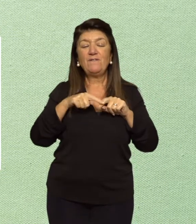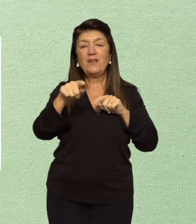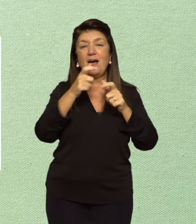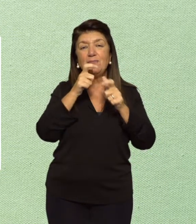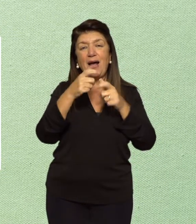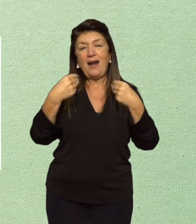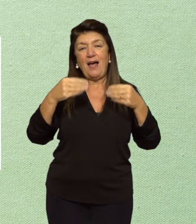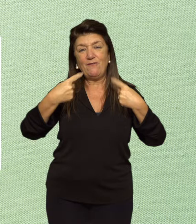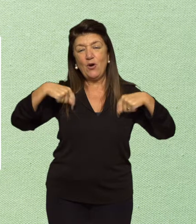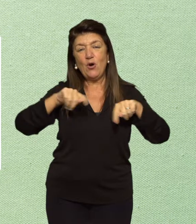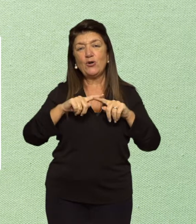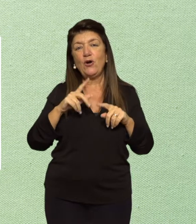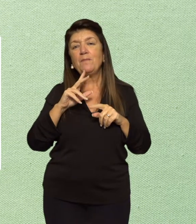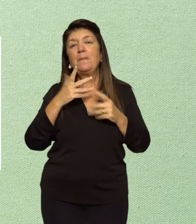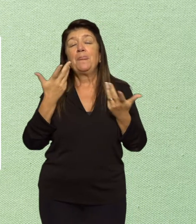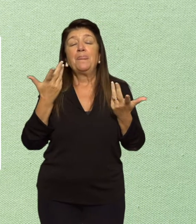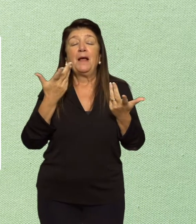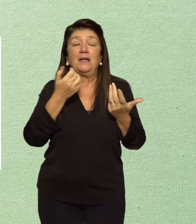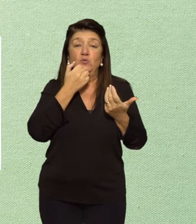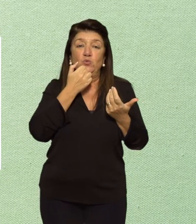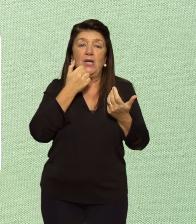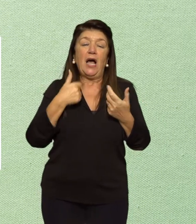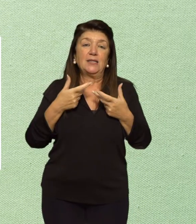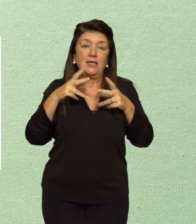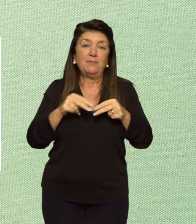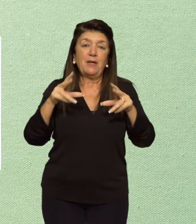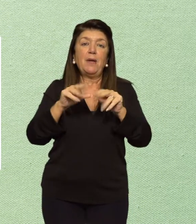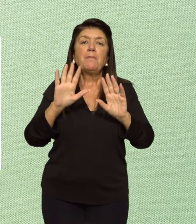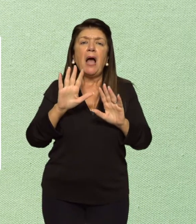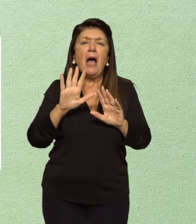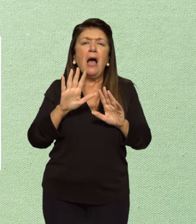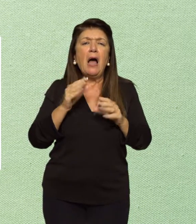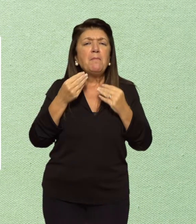lo dico da anni, ahimé perdonate la ripetizione, ma perché anche le persone con disabilità sono